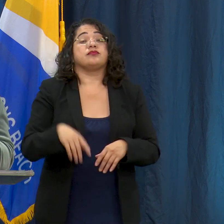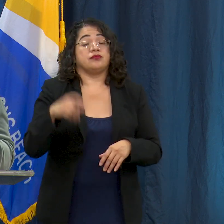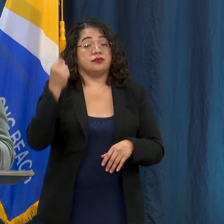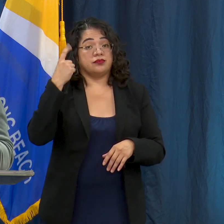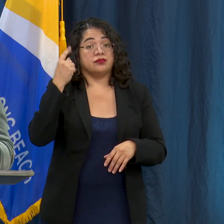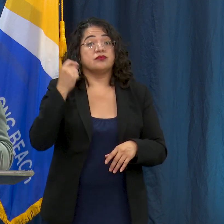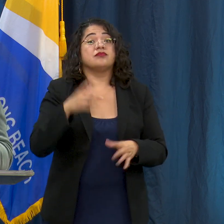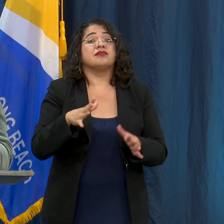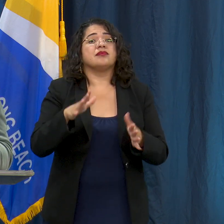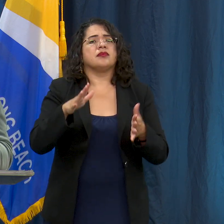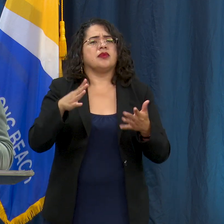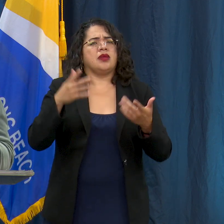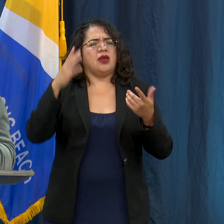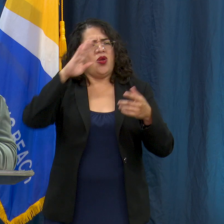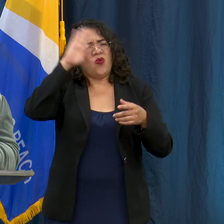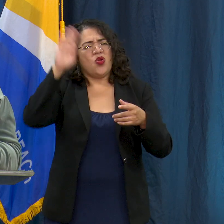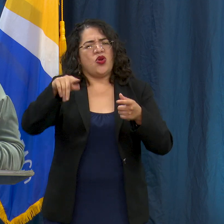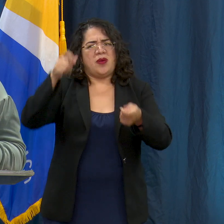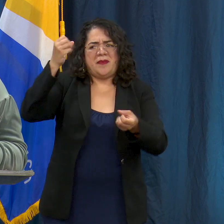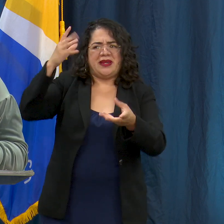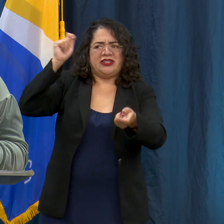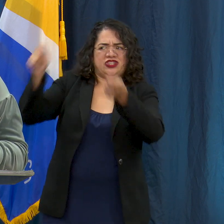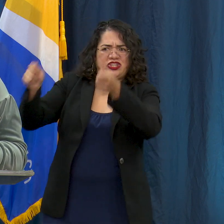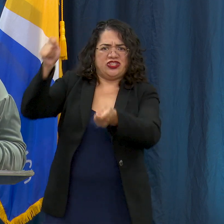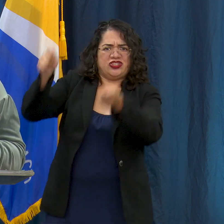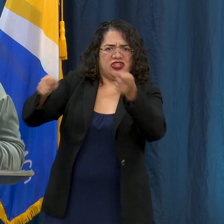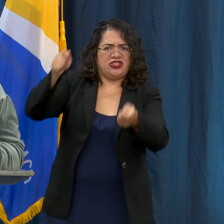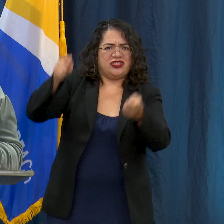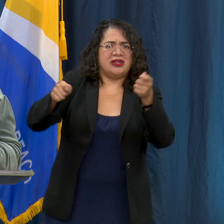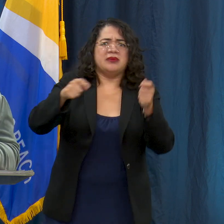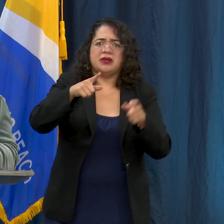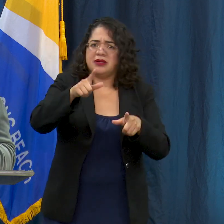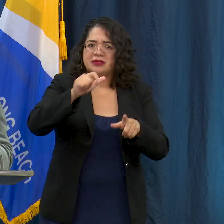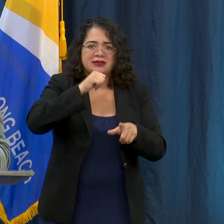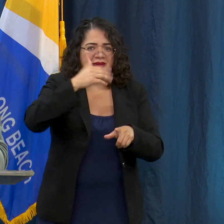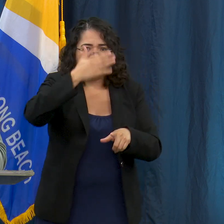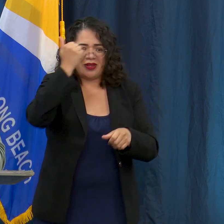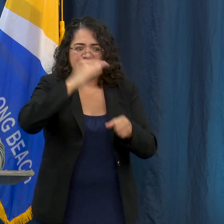mudafucka no pero todavía SE e yo se permiten actividad a's las Leona's